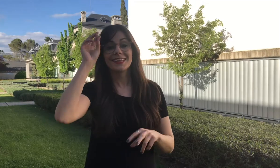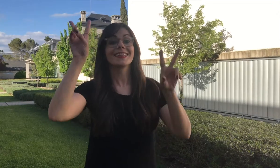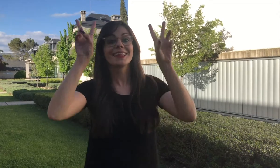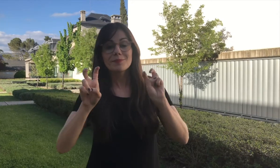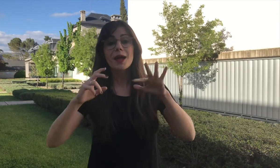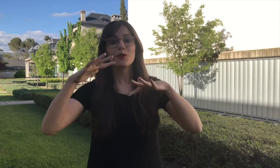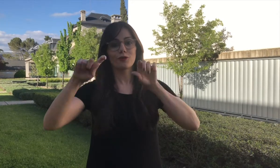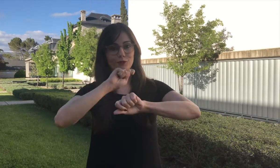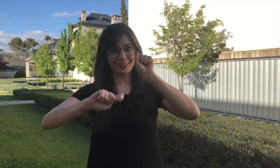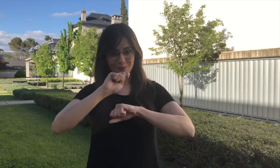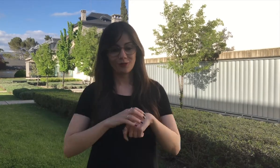Me he encargado de dinamizar la charla sobre movimiento asociativo.